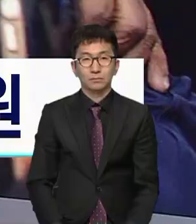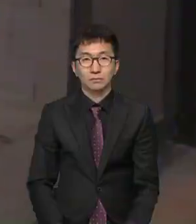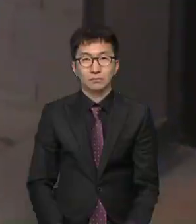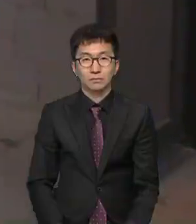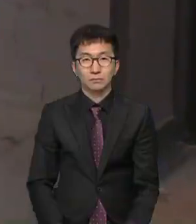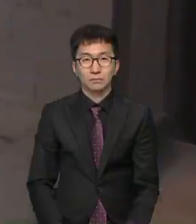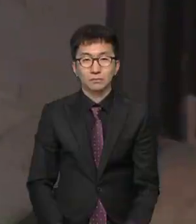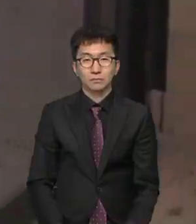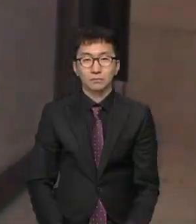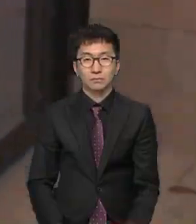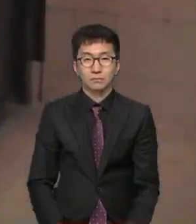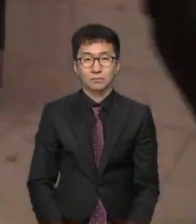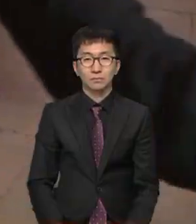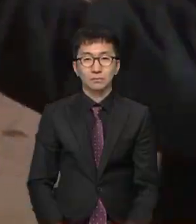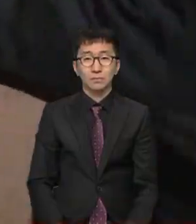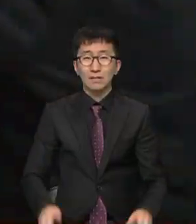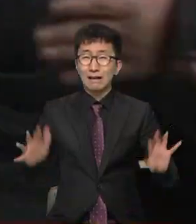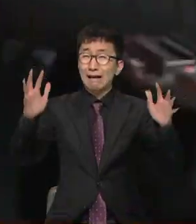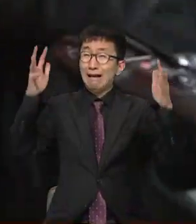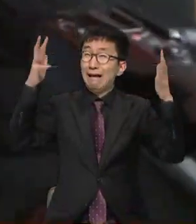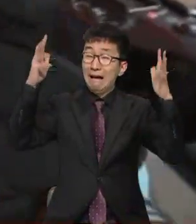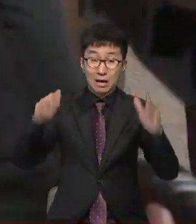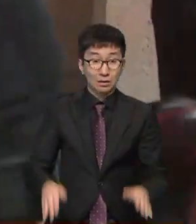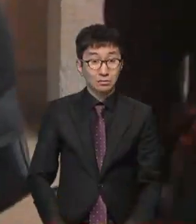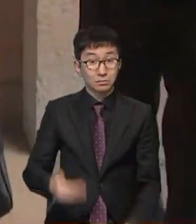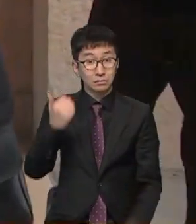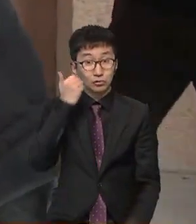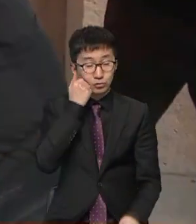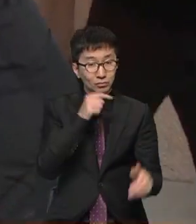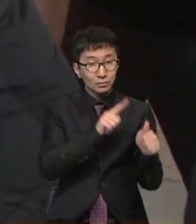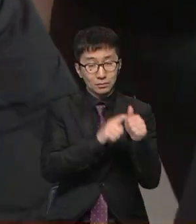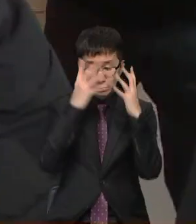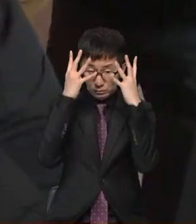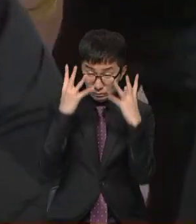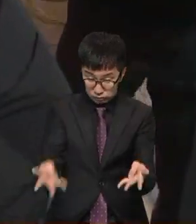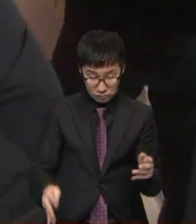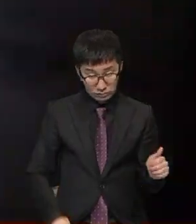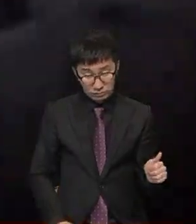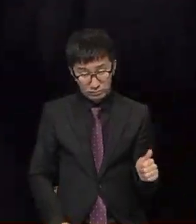(특파원) 한 남자가 교도소 문을 나서는 순간 기다리던 사람들이 끌어안고 환호를